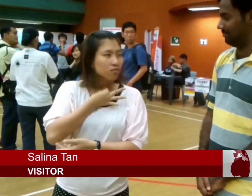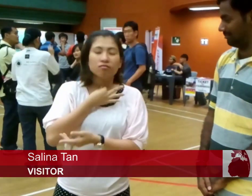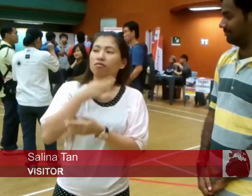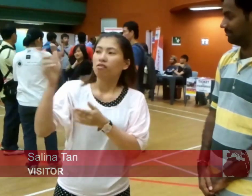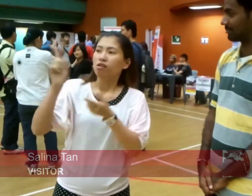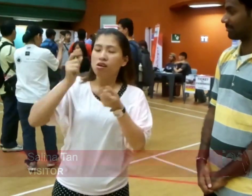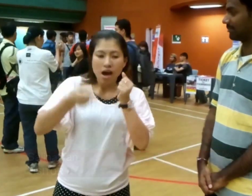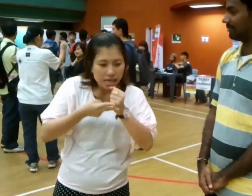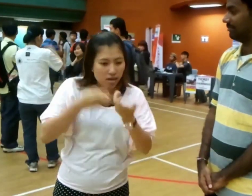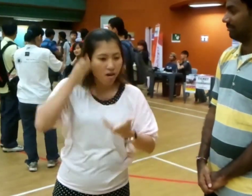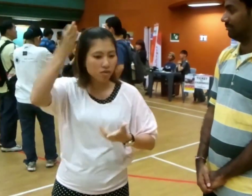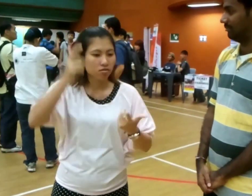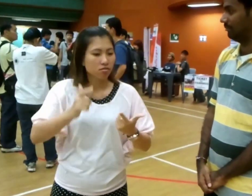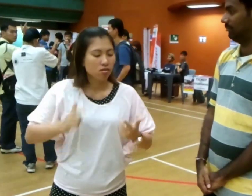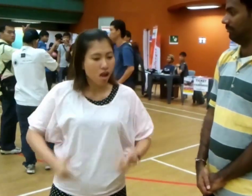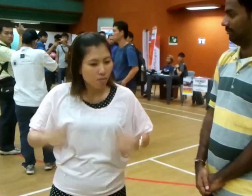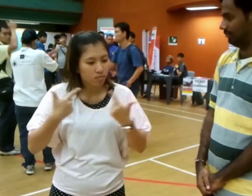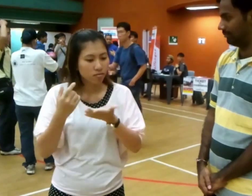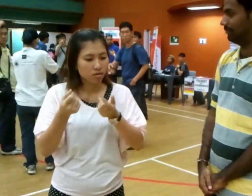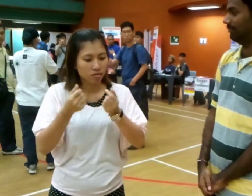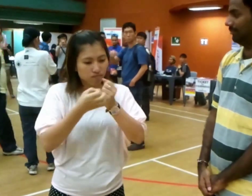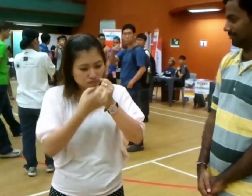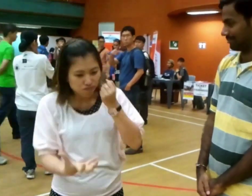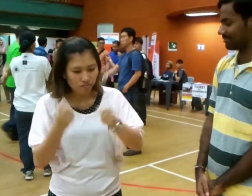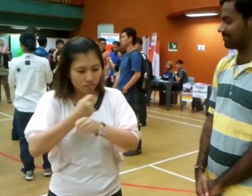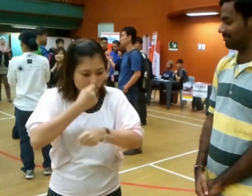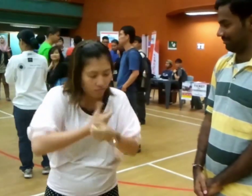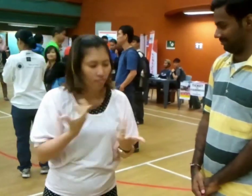Saya ingin ambil kesempatan ini mempelajari bengkel cara menyimpan wang dan membuat..